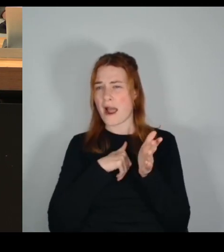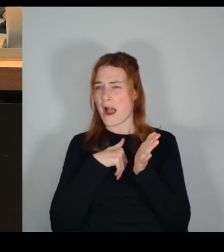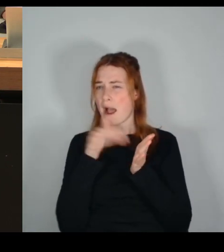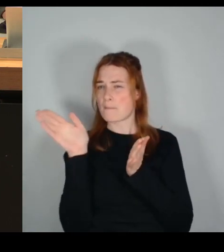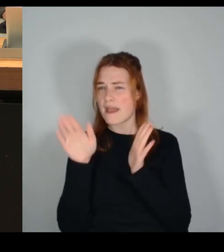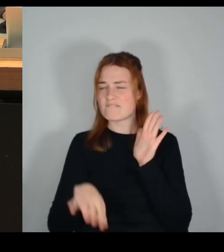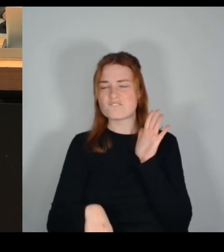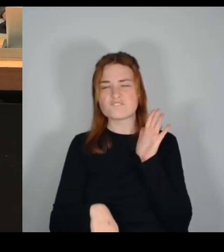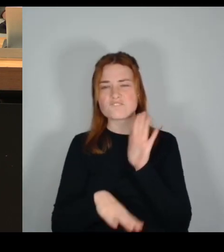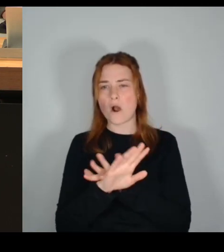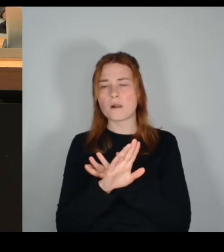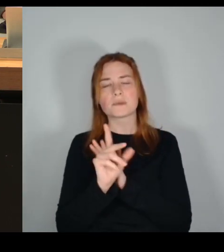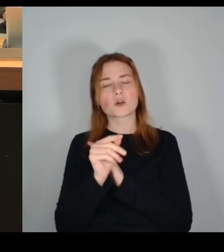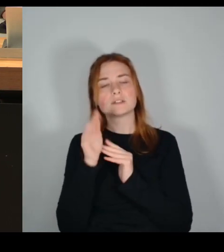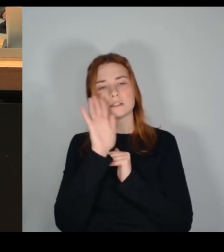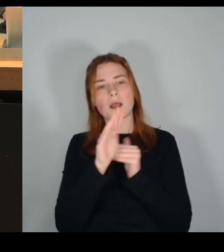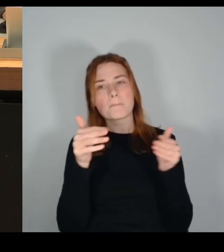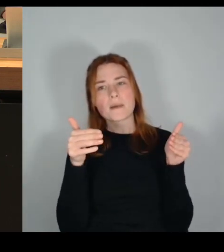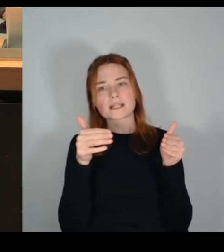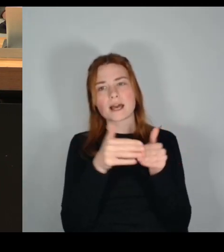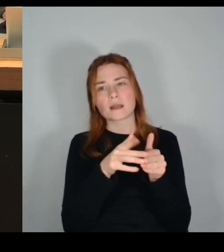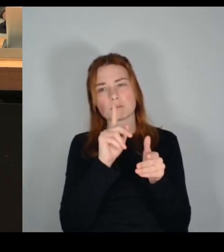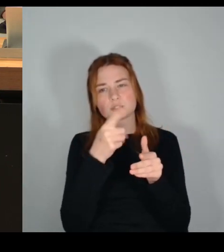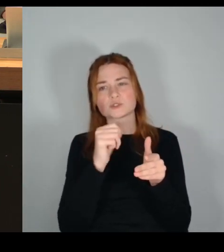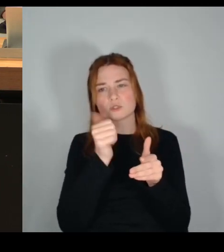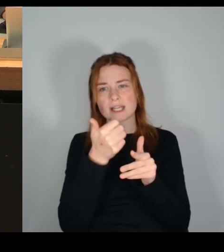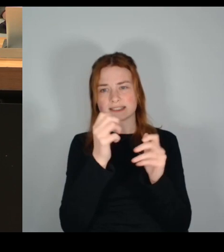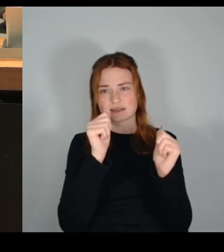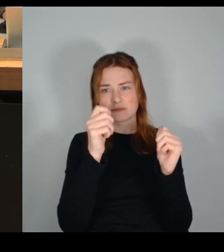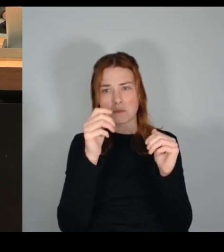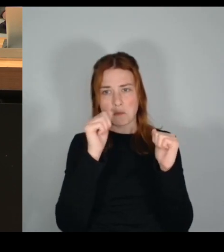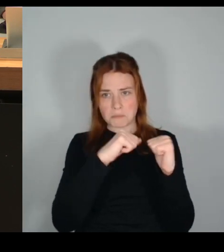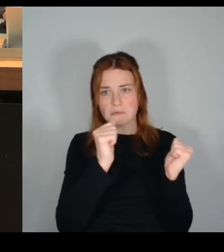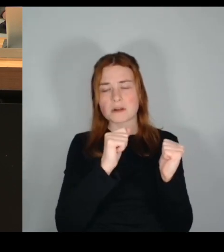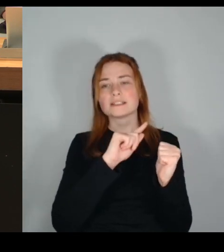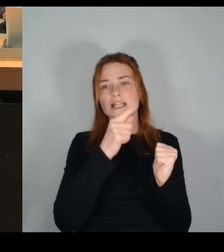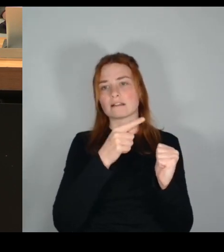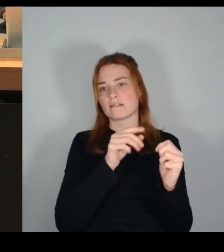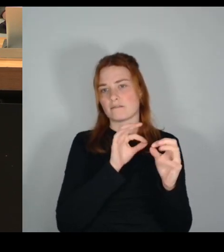können Sie einfach mal vergessen. Wir stehen hier für die Bürger unseres Landes Wir wissen, wie wir unser Land